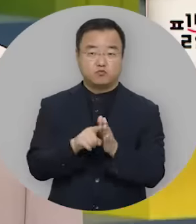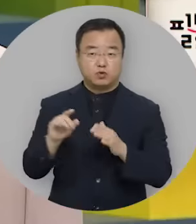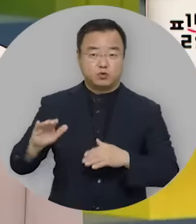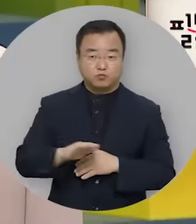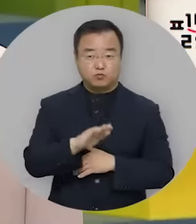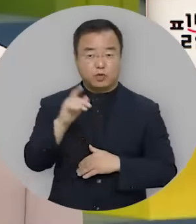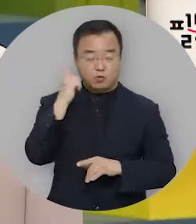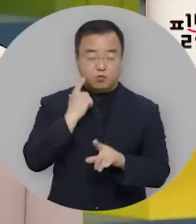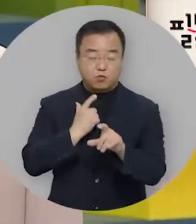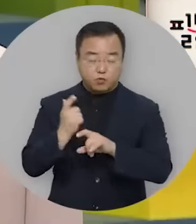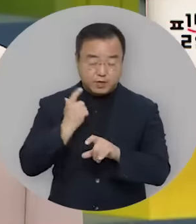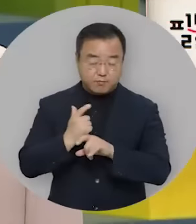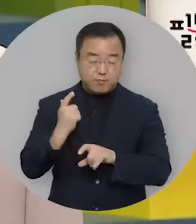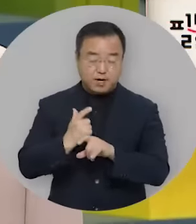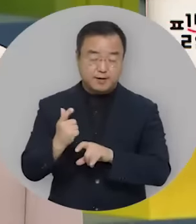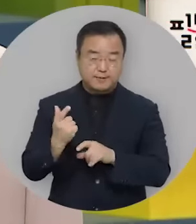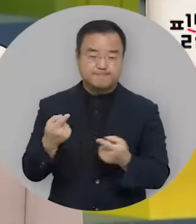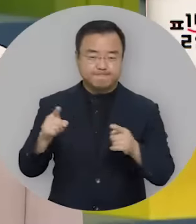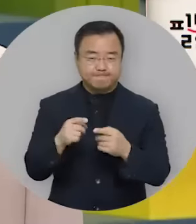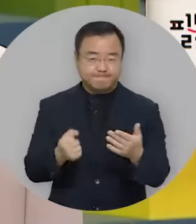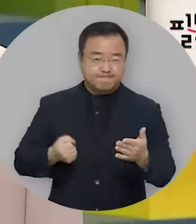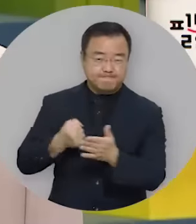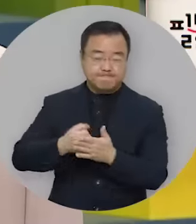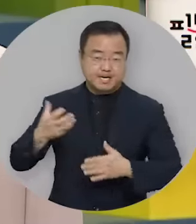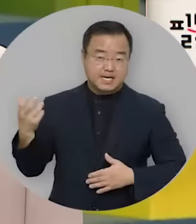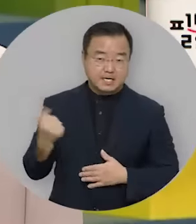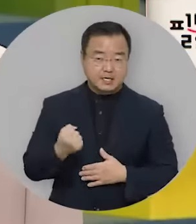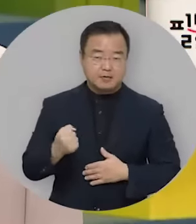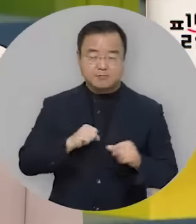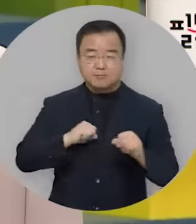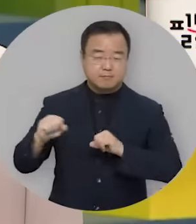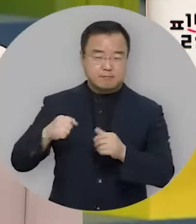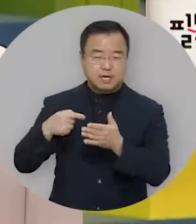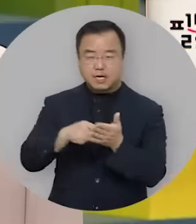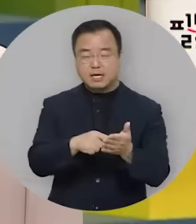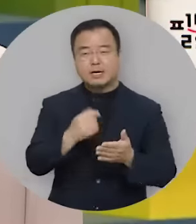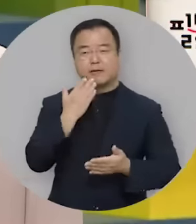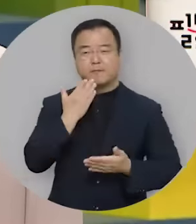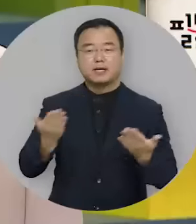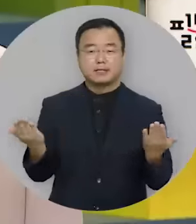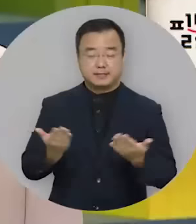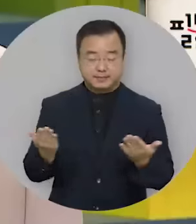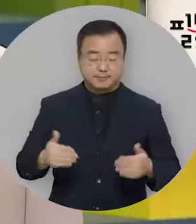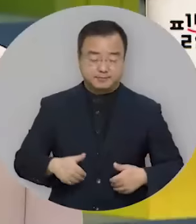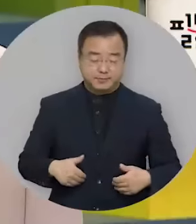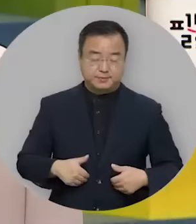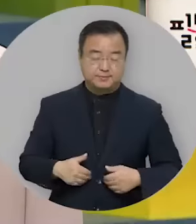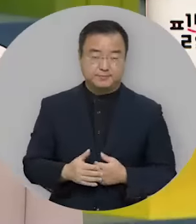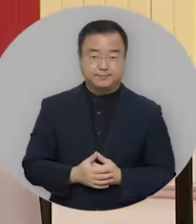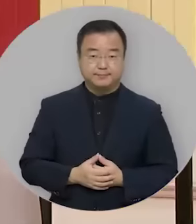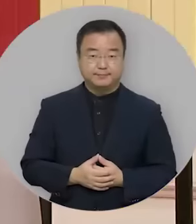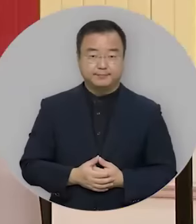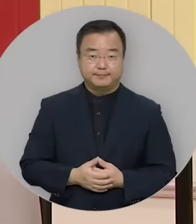우리가 충분히 고민하고 같이 용기를 내서 같이 가야 하는 일이라고 생각합니다.